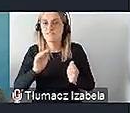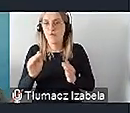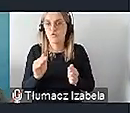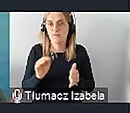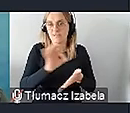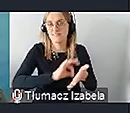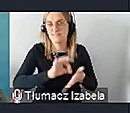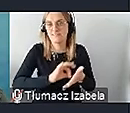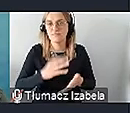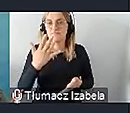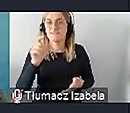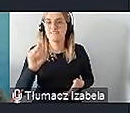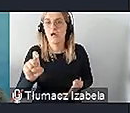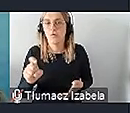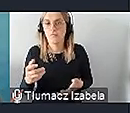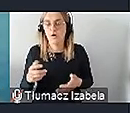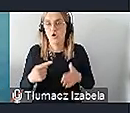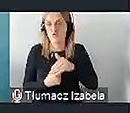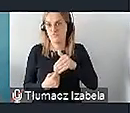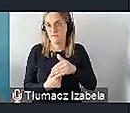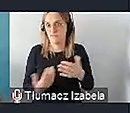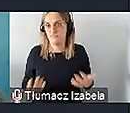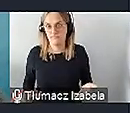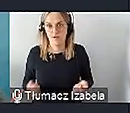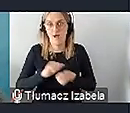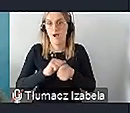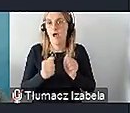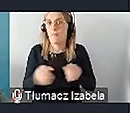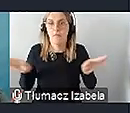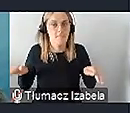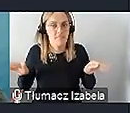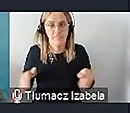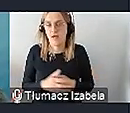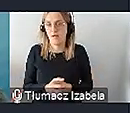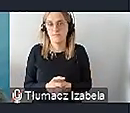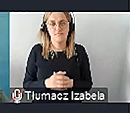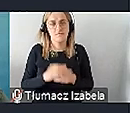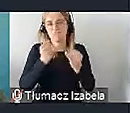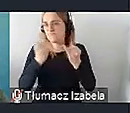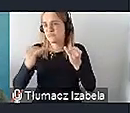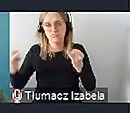na narysowanie w pięć sekund grzyba albo ptaka, albo - jakikolwiek inny koncept.